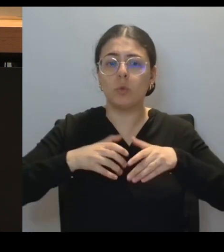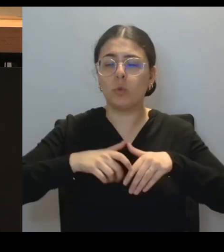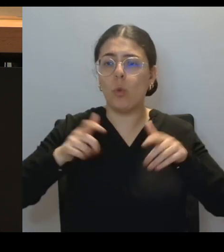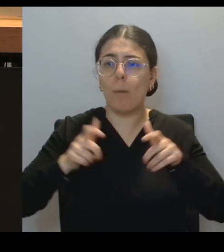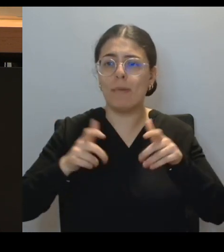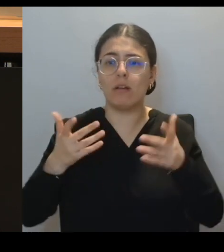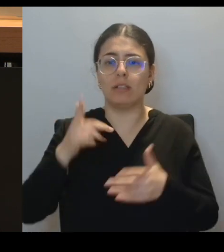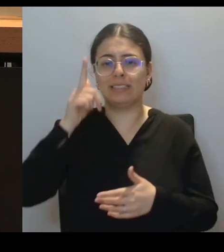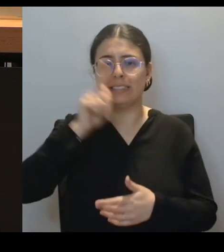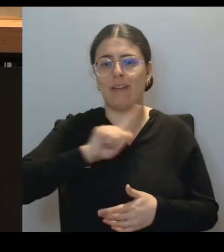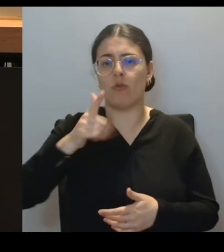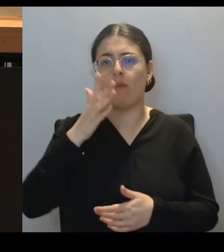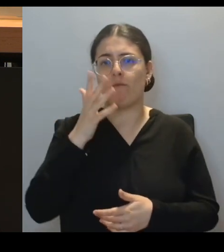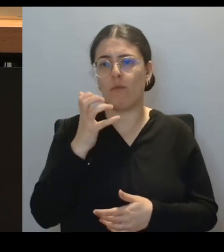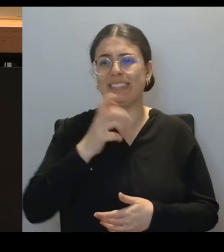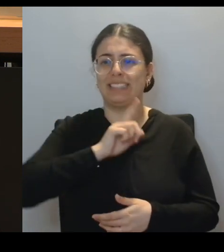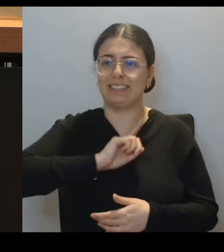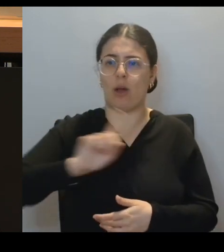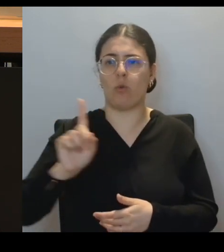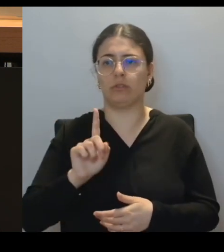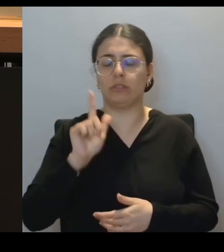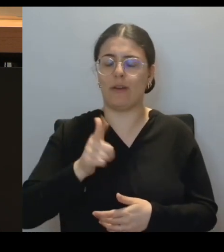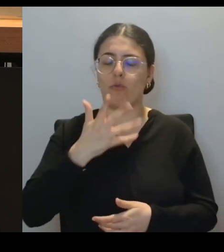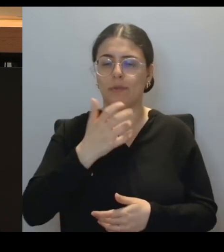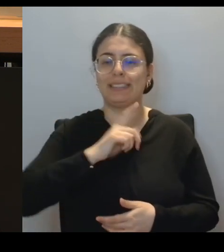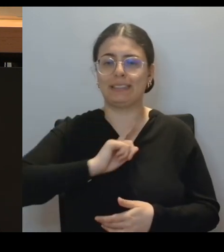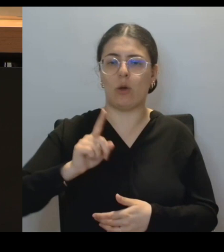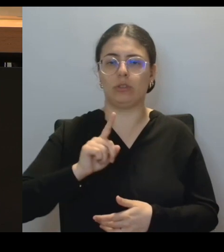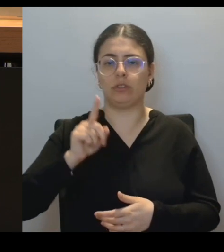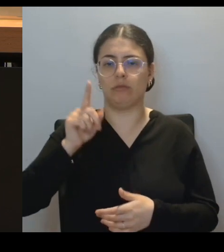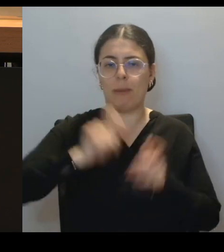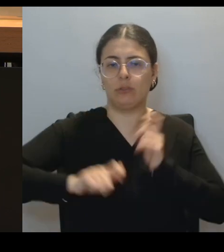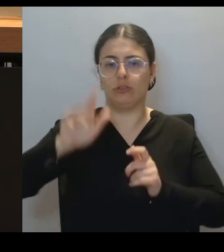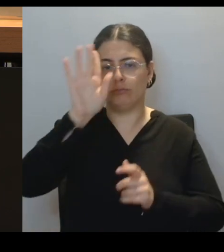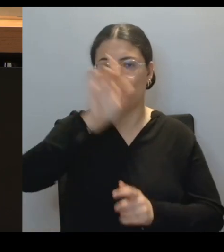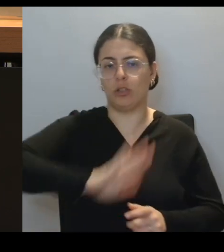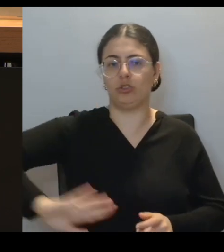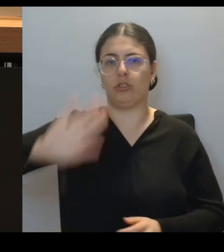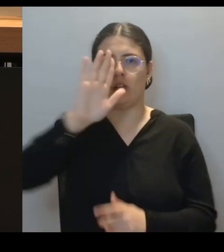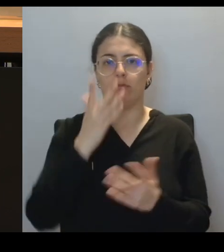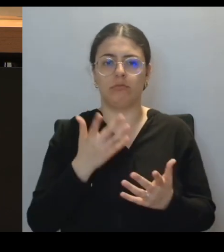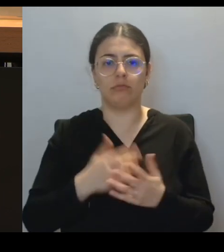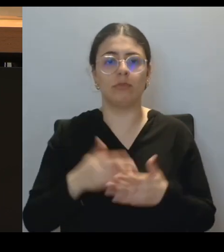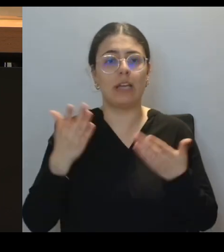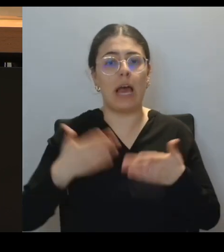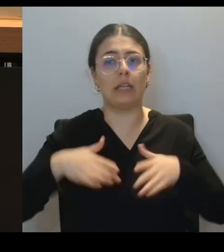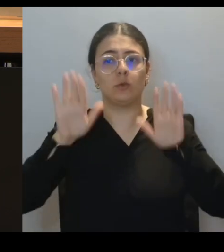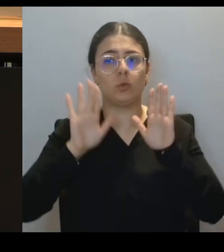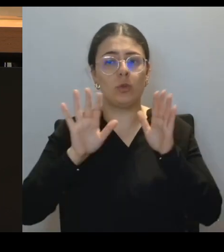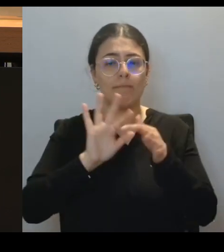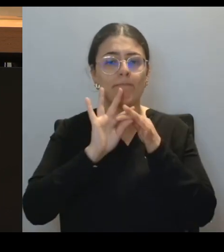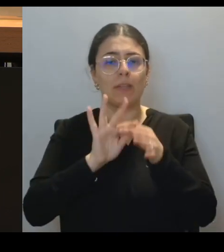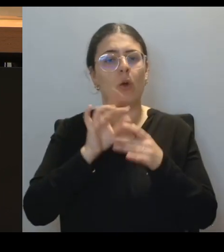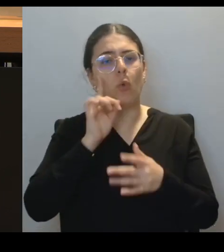Pro Asyl schätzt, dass derzeit bis zu 10.000 Jesidinnen ausreisepflichtig und von Abschiebung in den Irak bedroht sind.